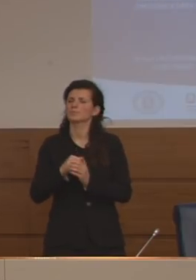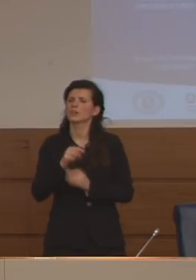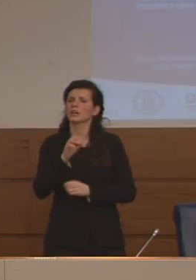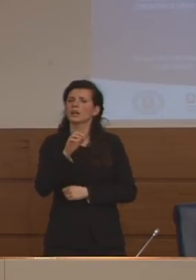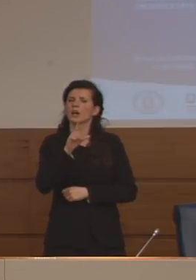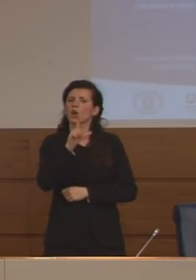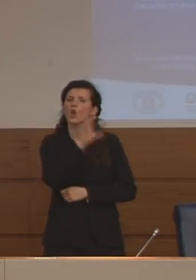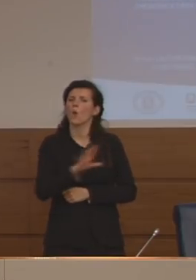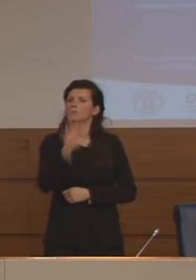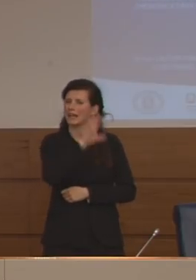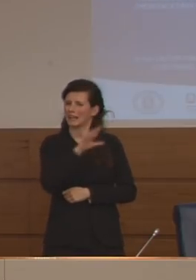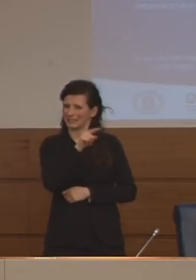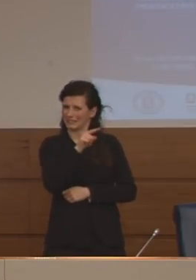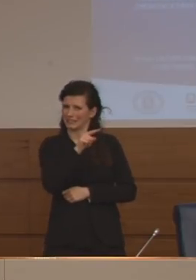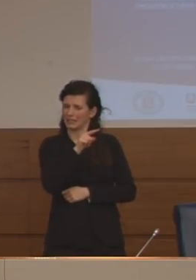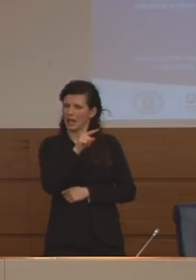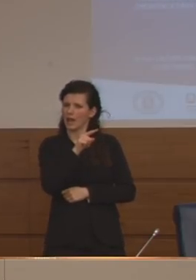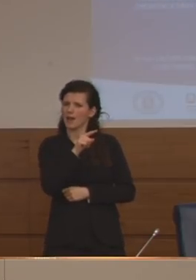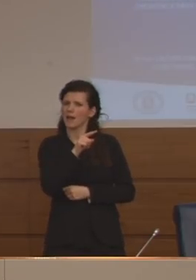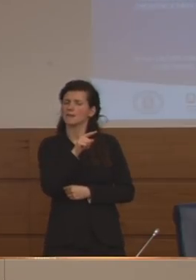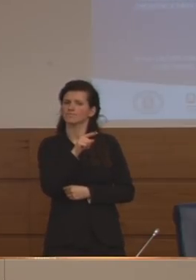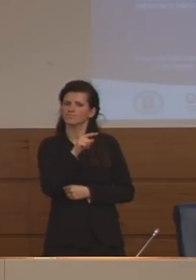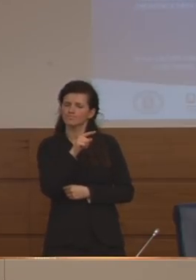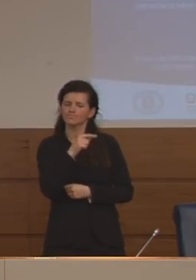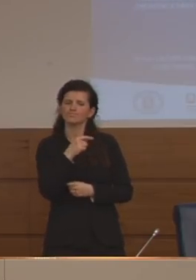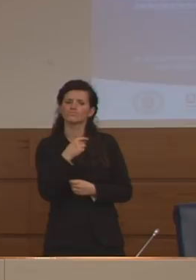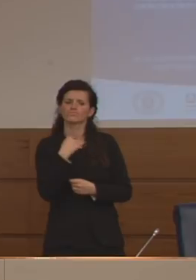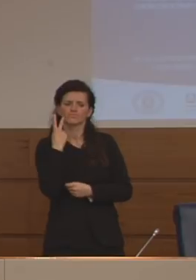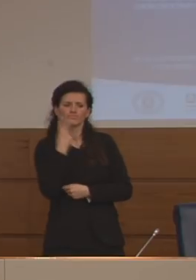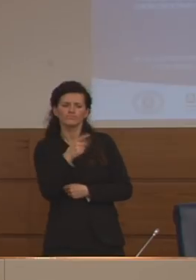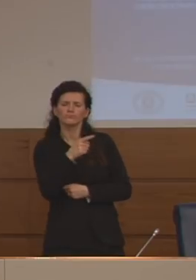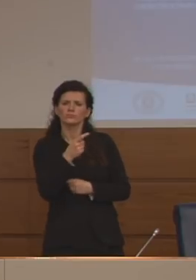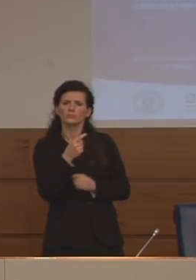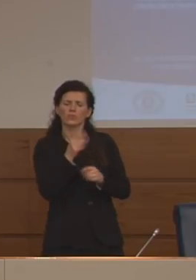differenti da quelli che risultano dal sistem ADA. Quindi volevo capirne di più.